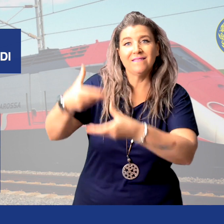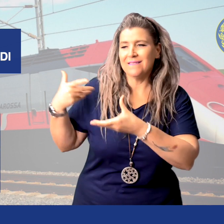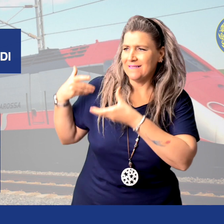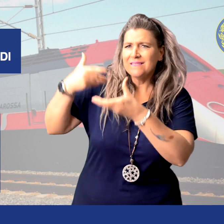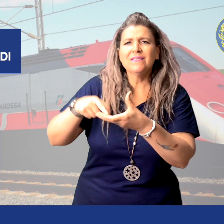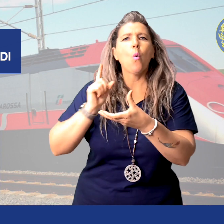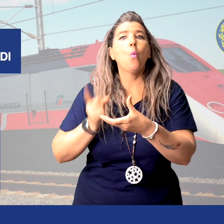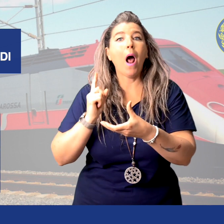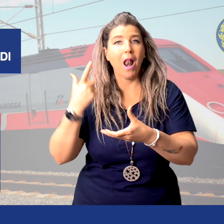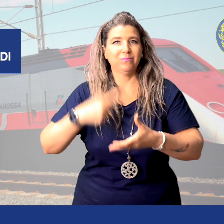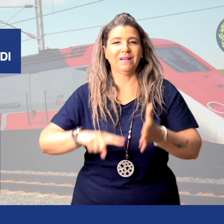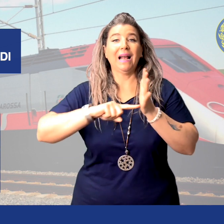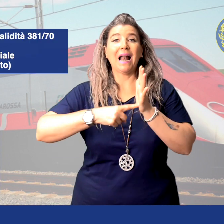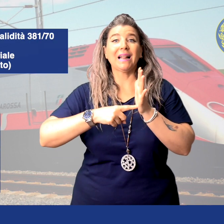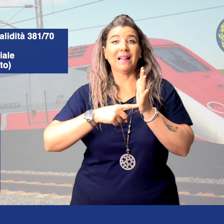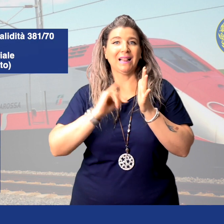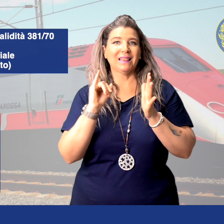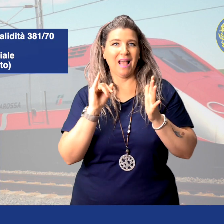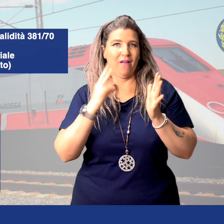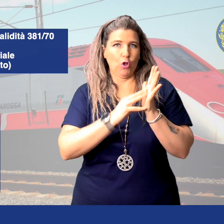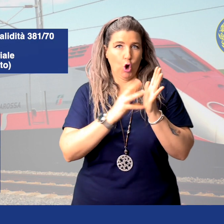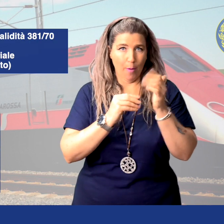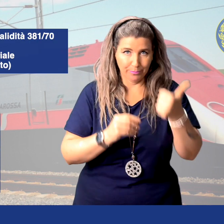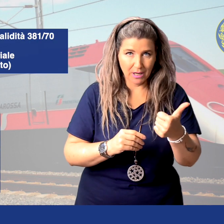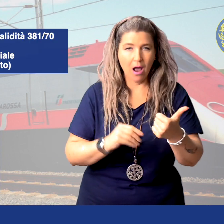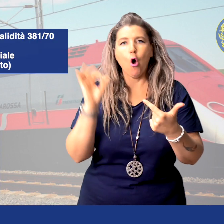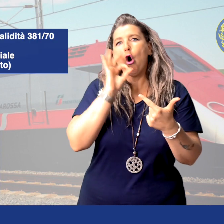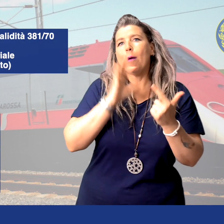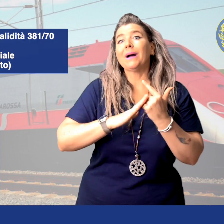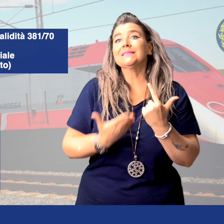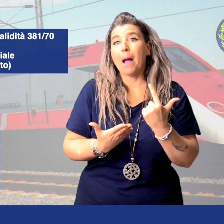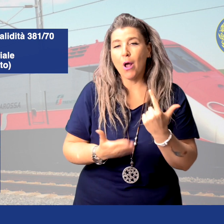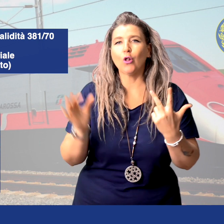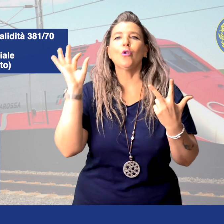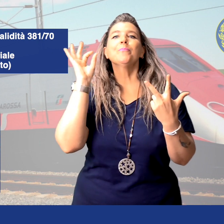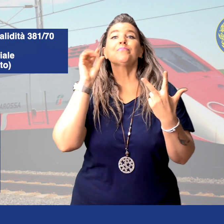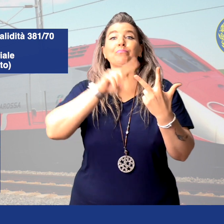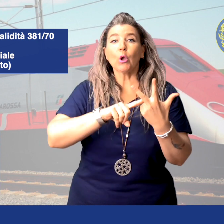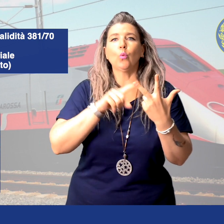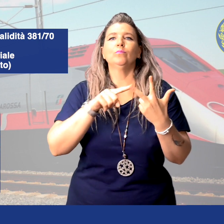carta d'identità fotocopia o passaporto,